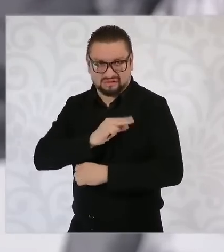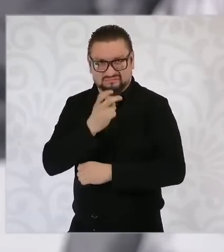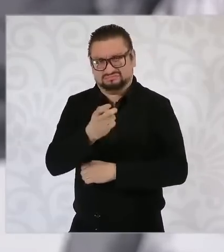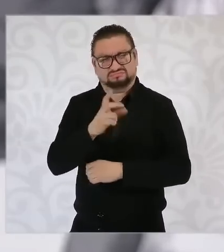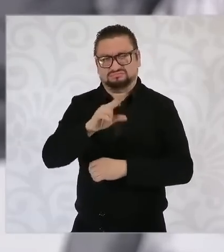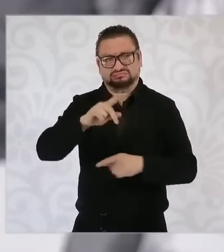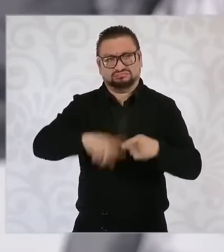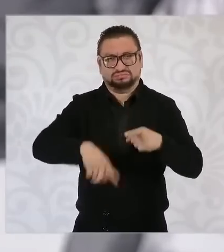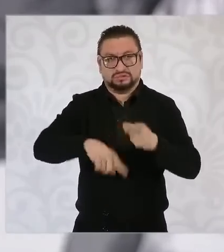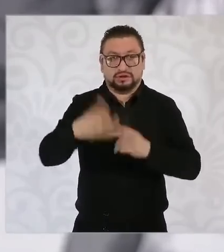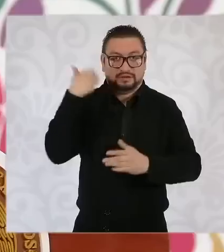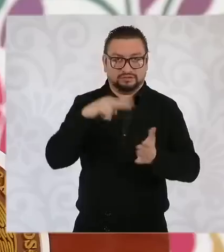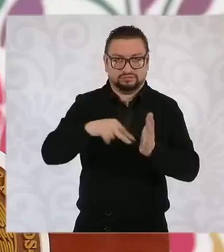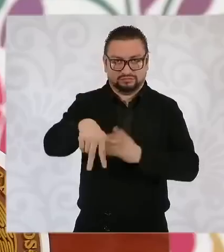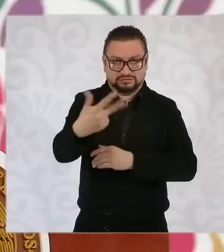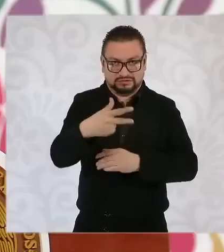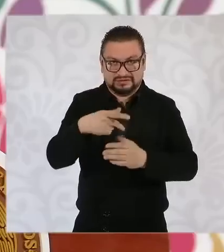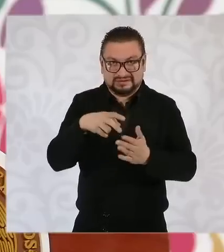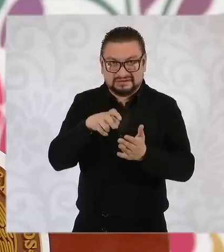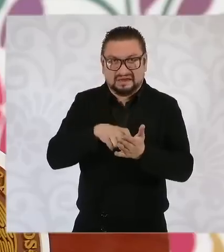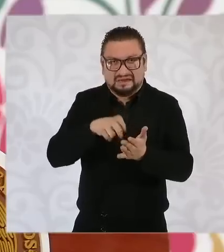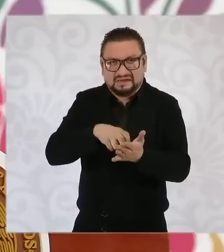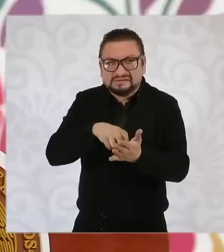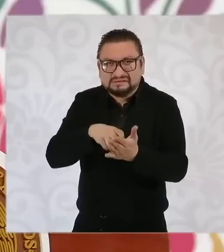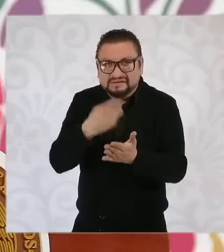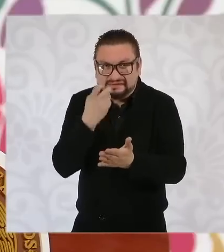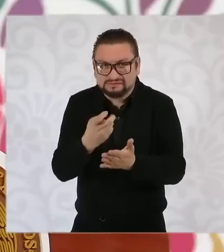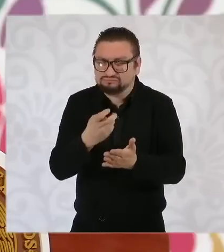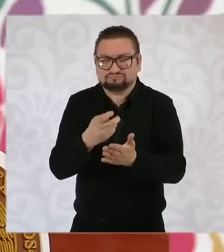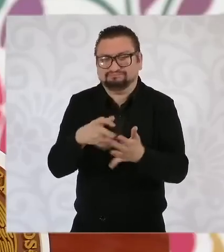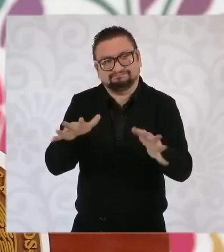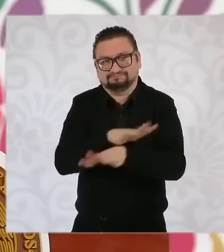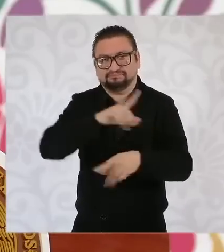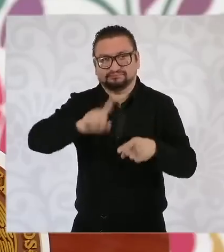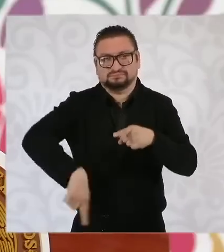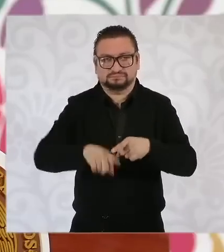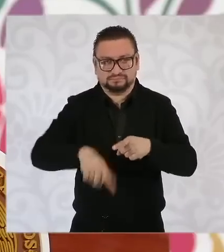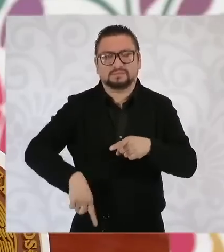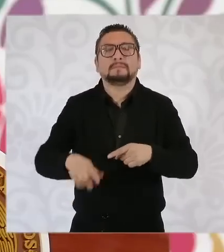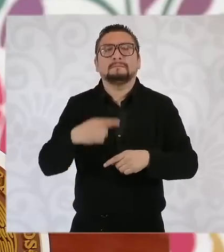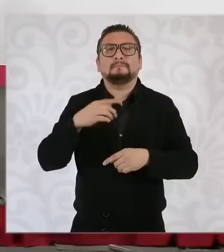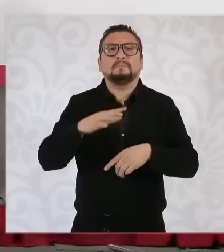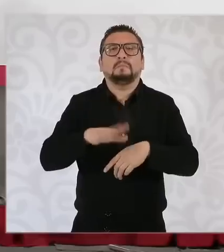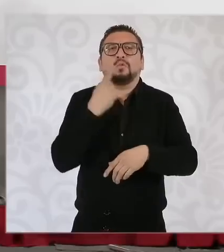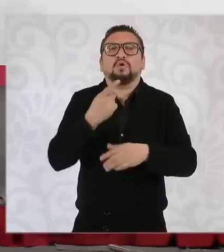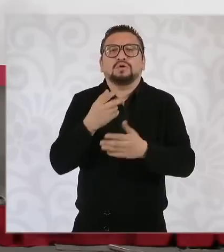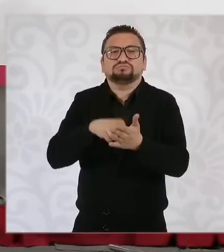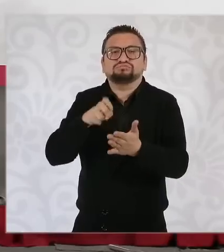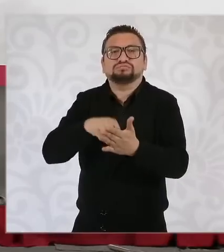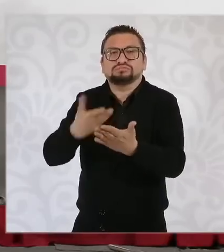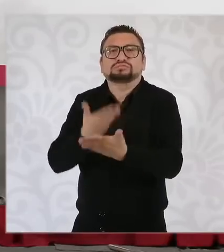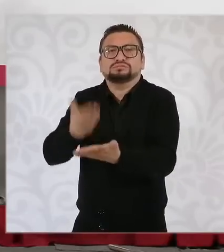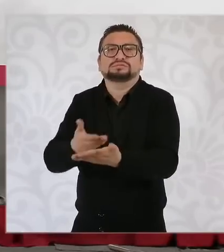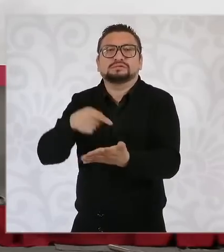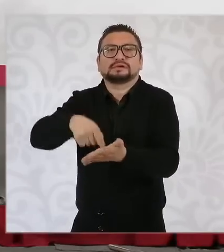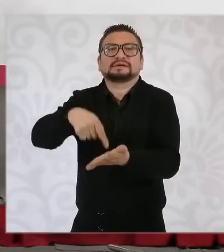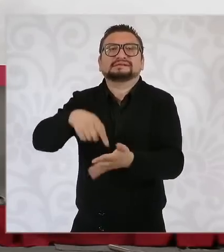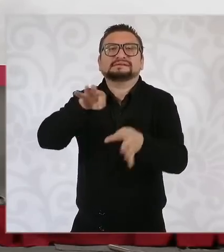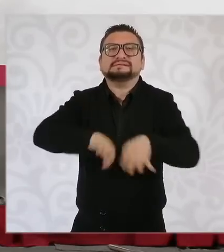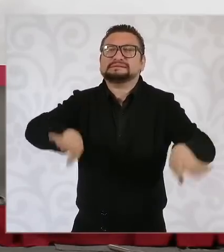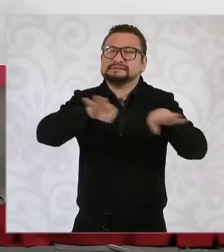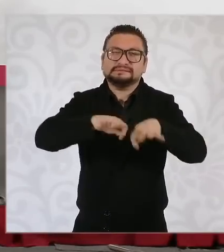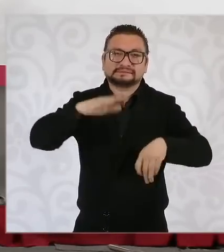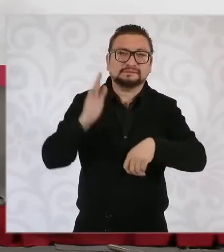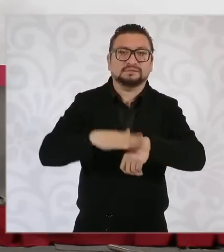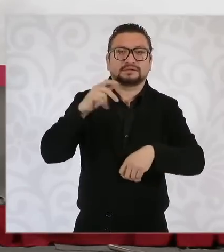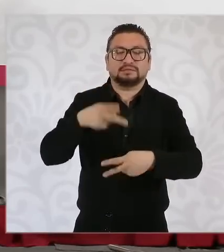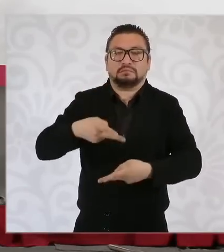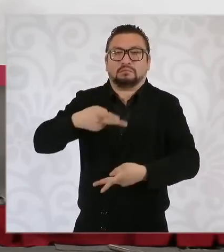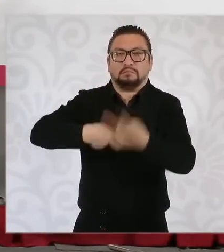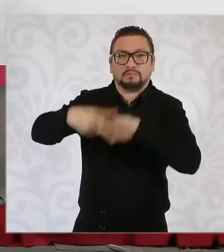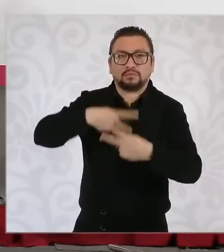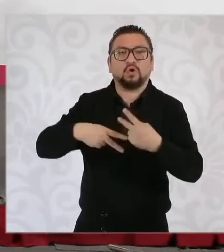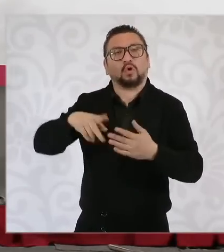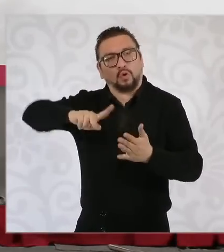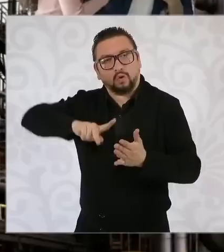2013 con estas reformas con estas reformas lo más importante es que se devuelve pemes y CFE